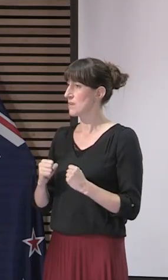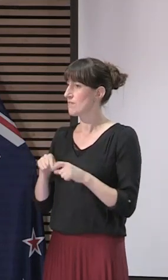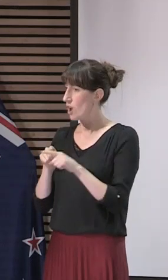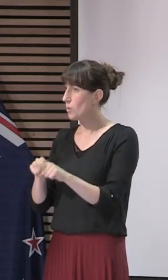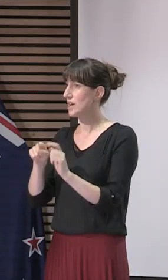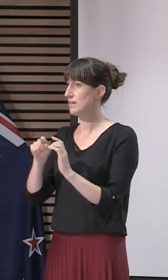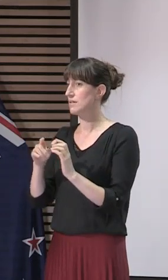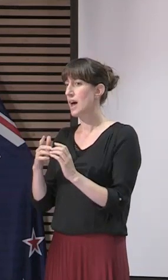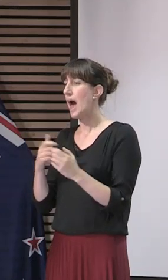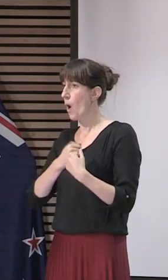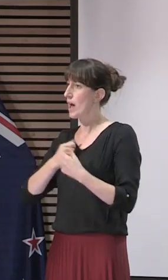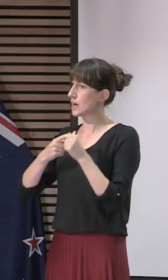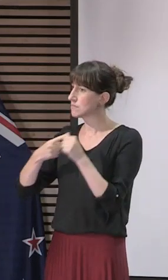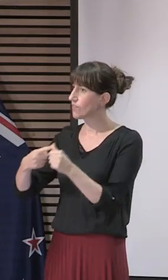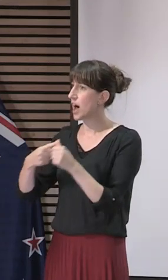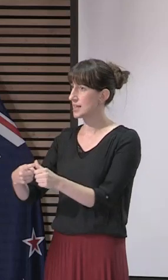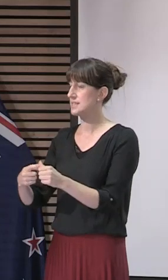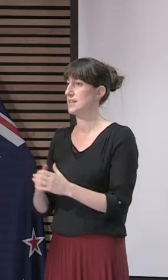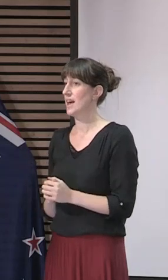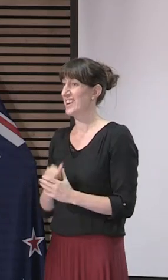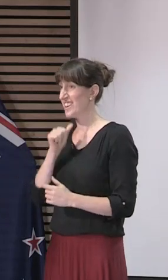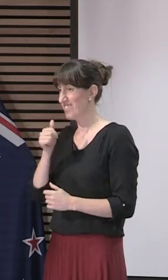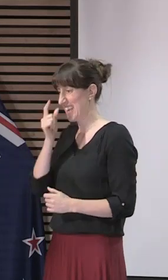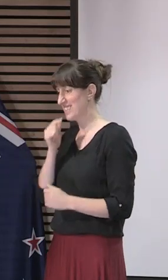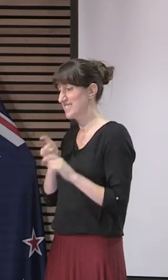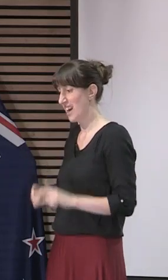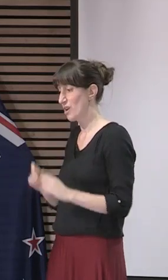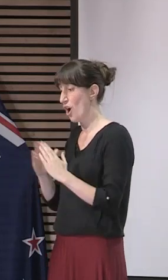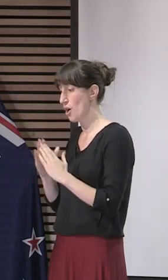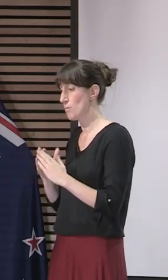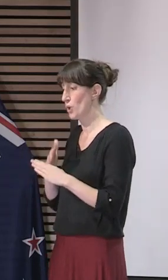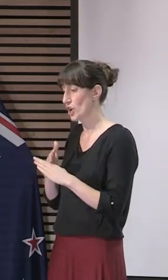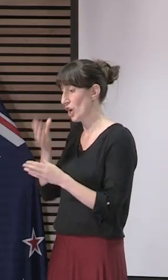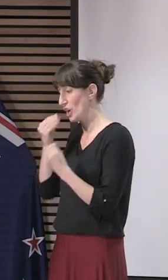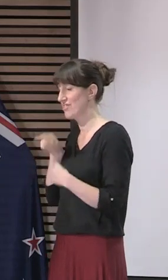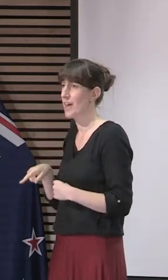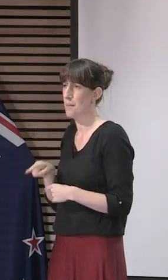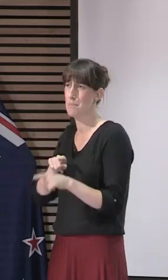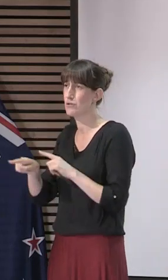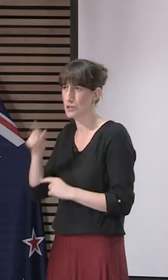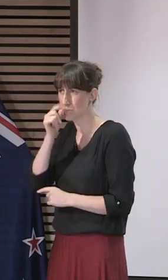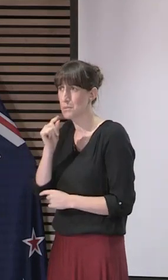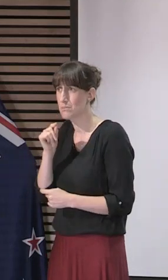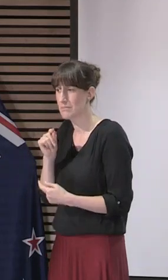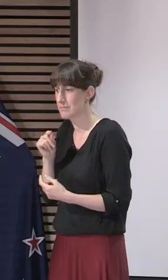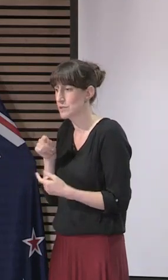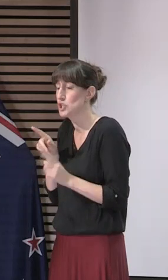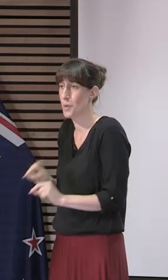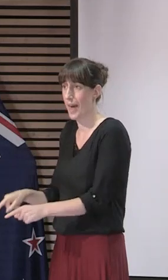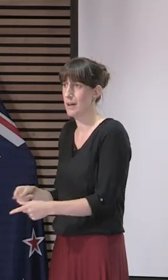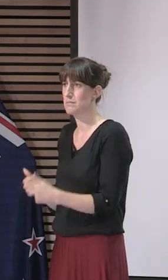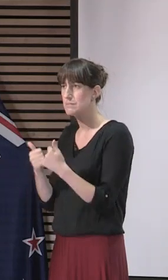timatanga ko nga iwi o Niu